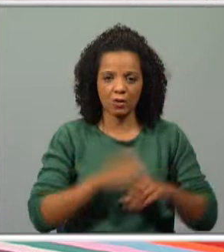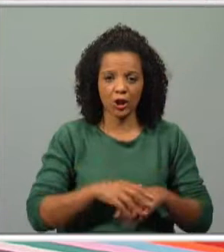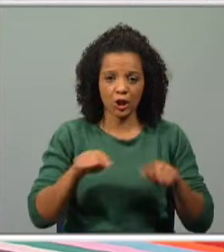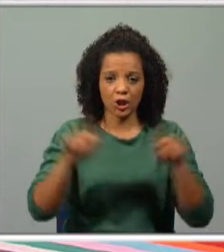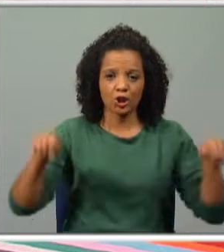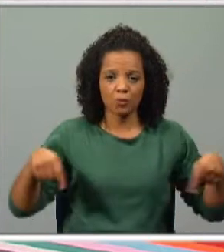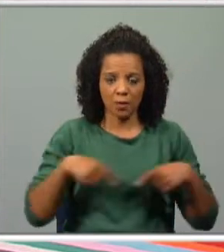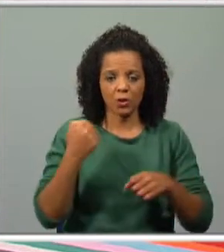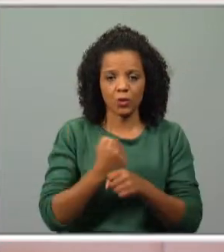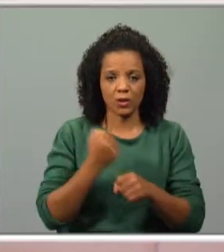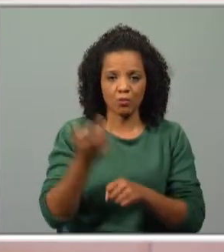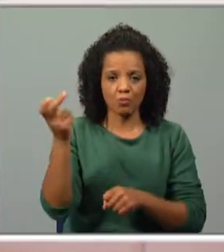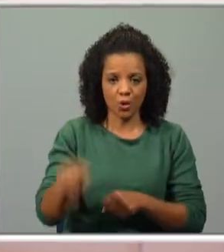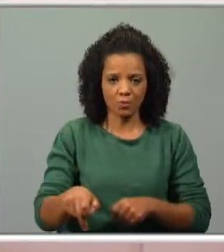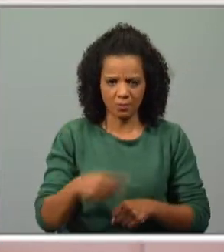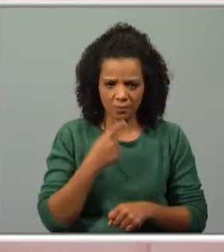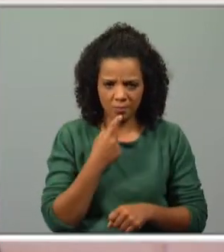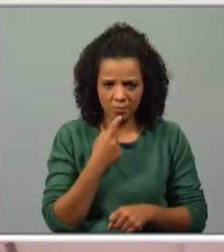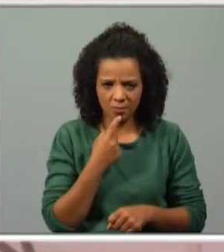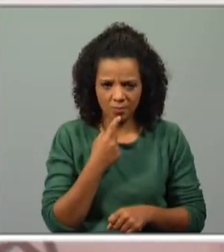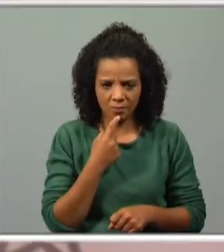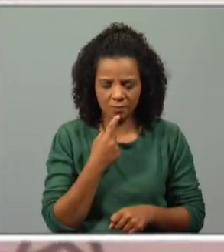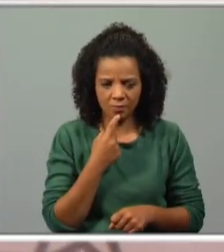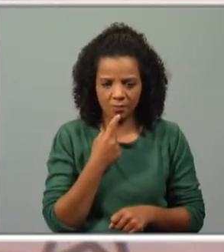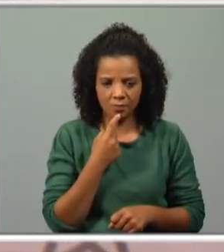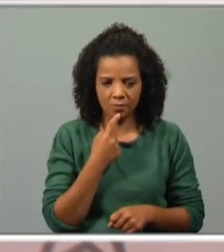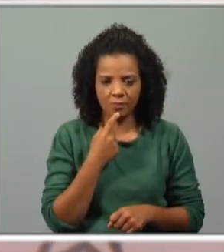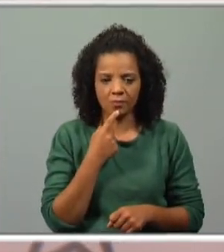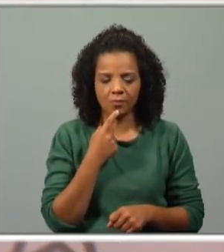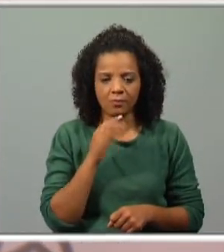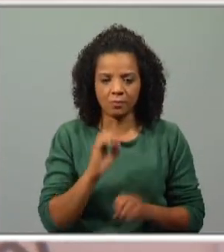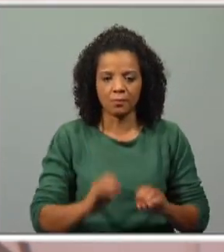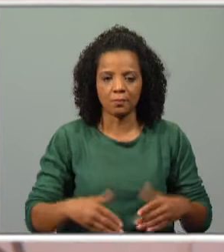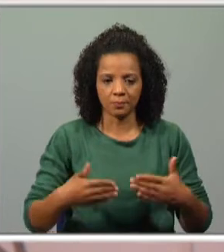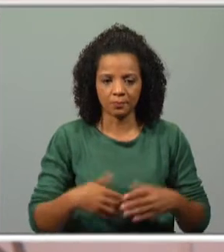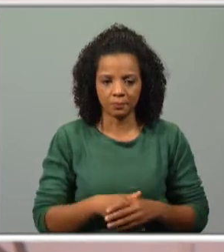a ação decorre percebeste mas menos do princípio mas como 動作發生在你理解但從一開始就不那麼喜歡